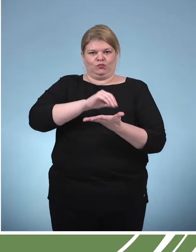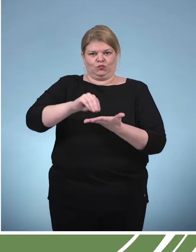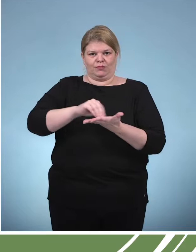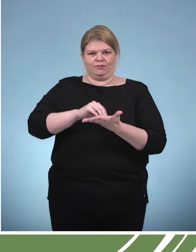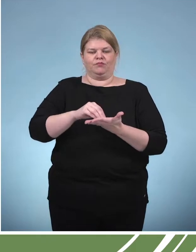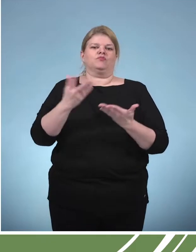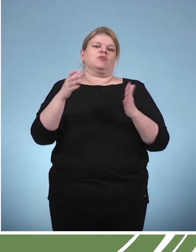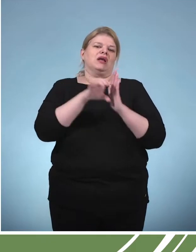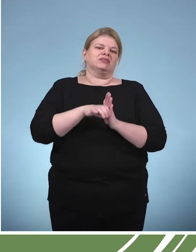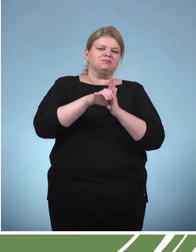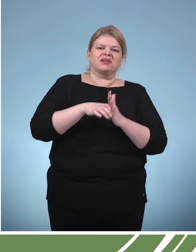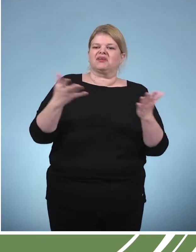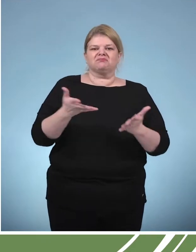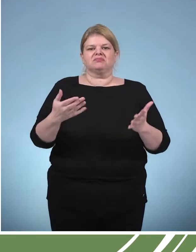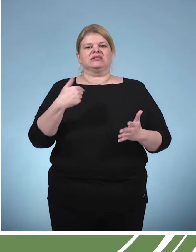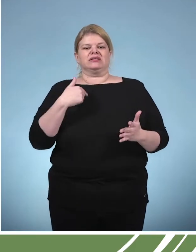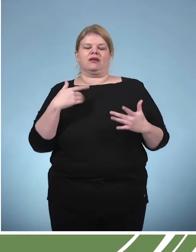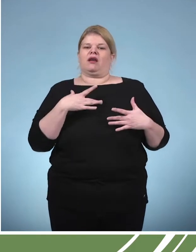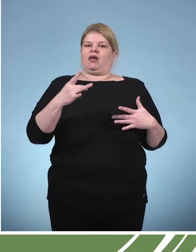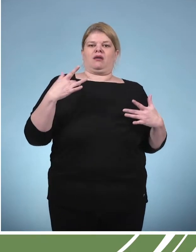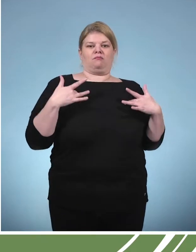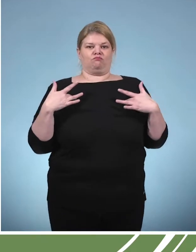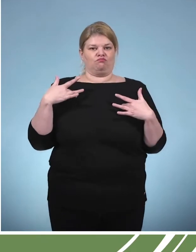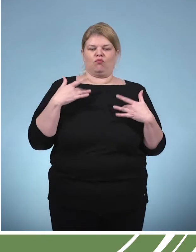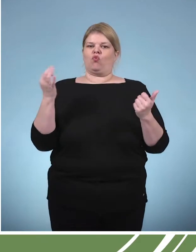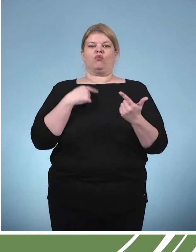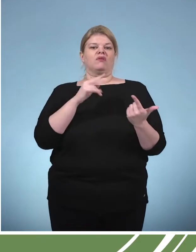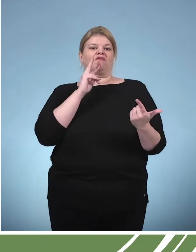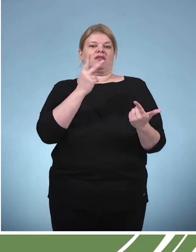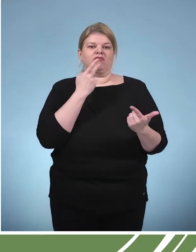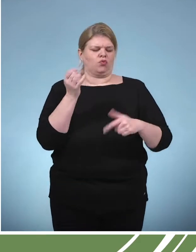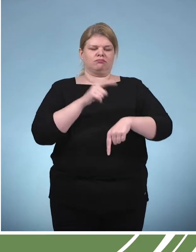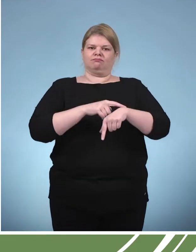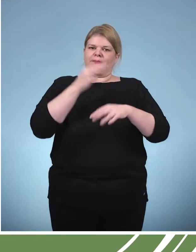"Ich will meine Werte durch Kleidung ausdrücken." "Ich lebe vegan." oder "Ich bin pünktlich."